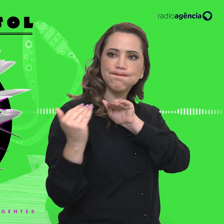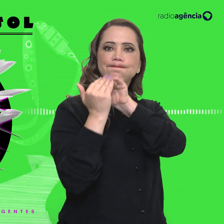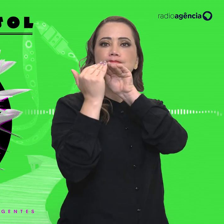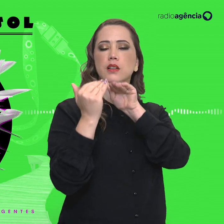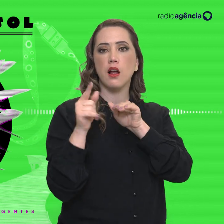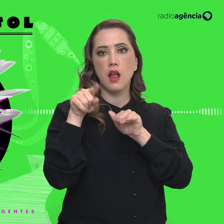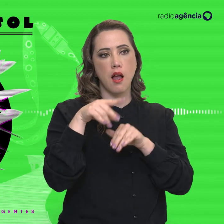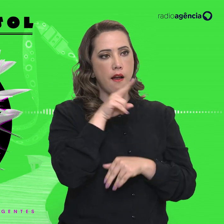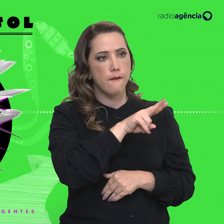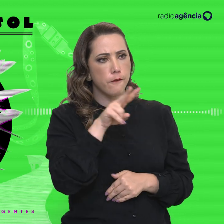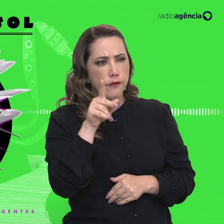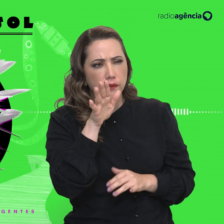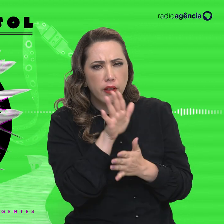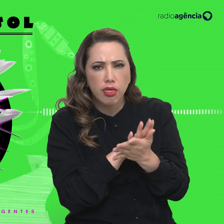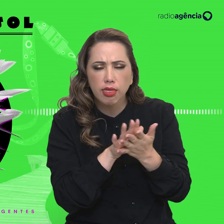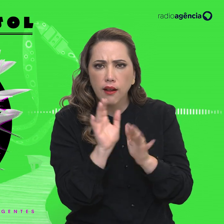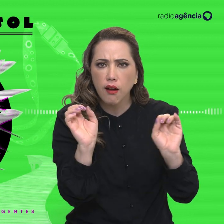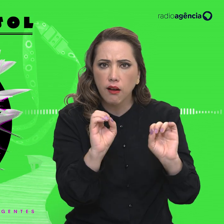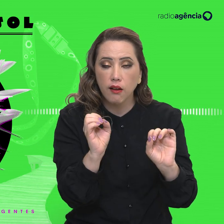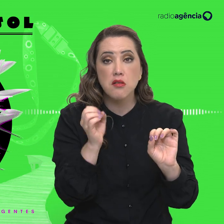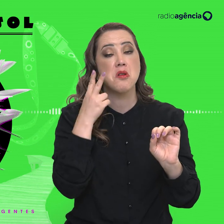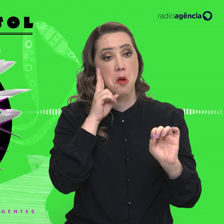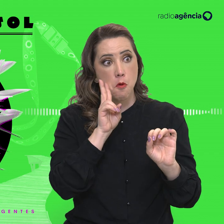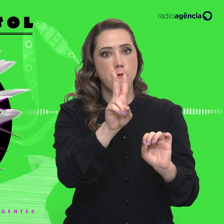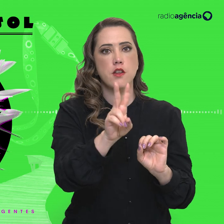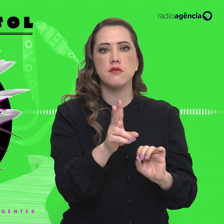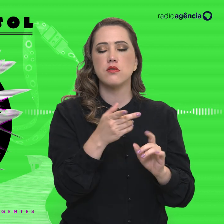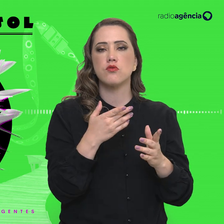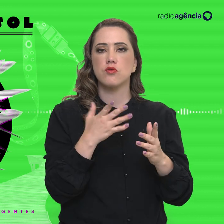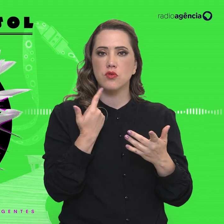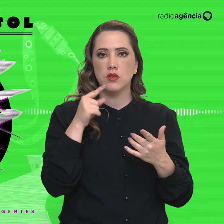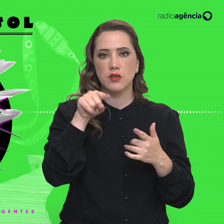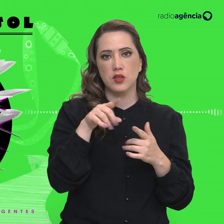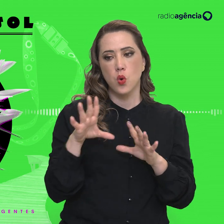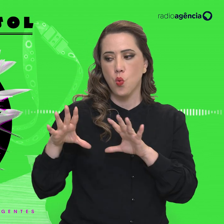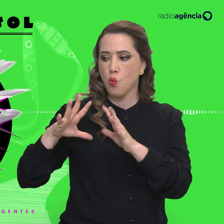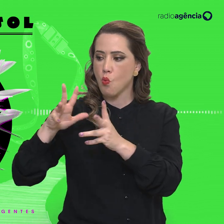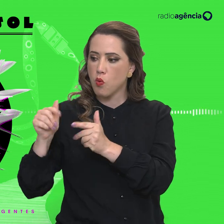o que ninguém tá vendo. O que faz com que o mundo ao meu redor me complete e eu complete o mundo.